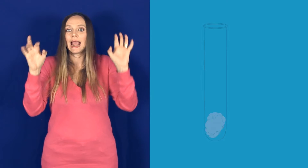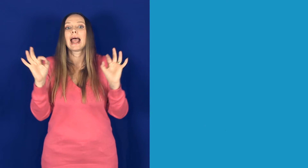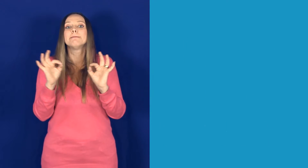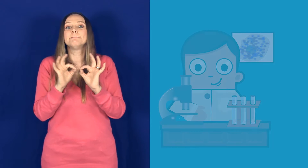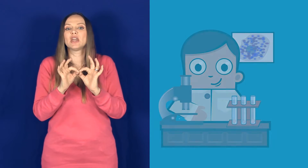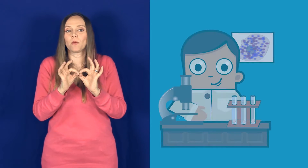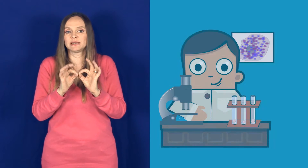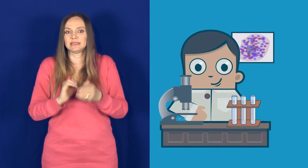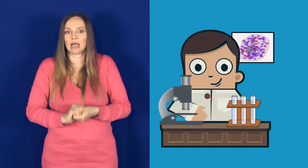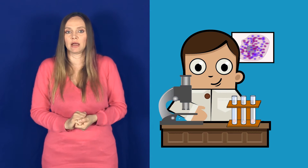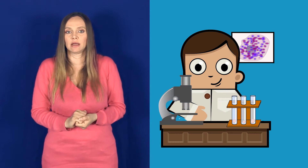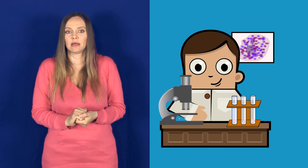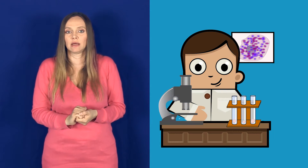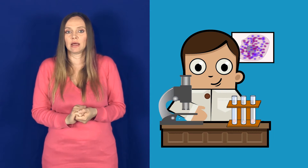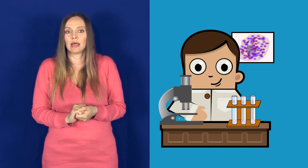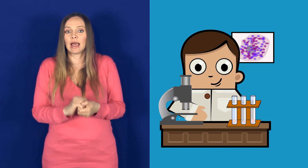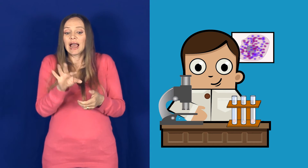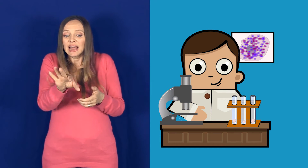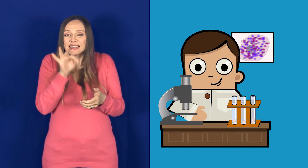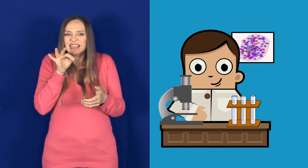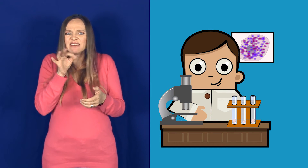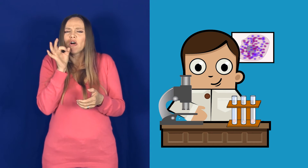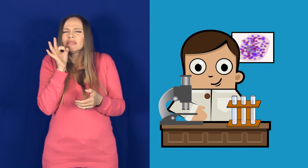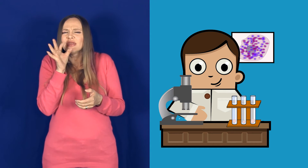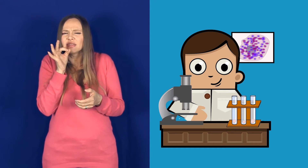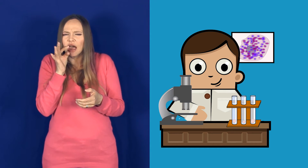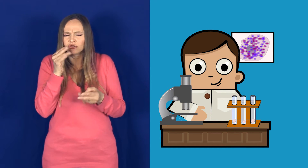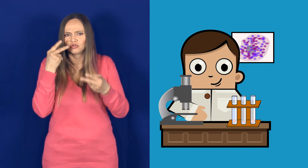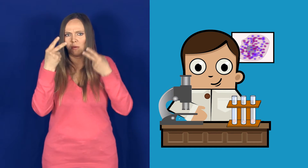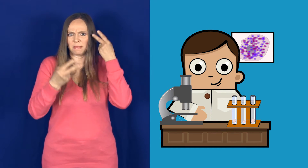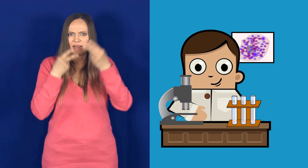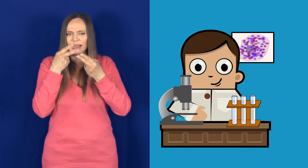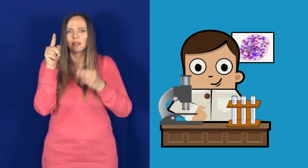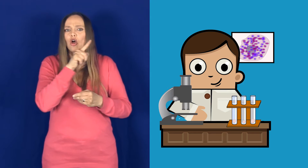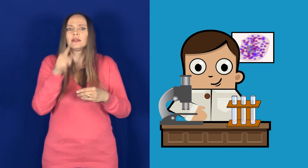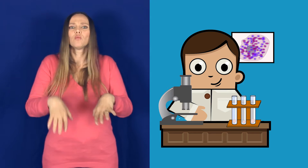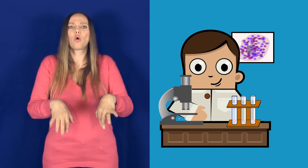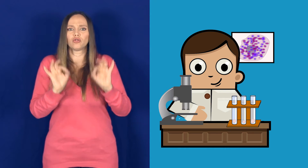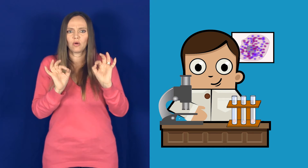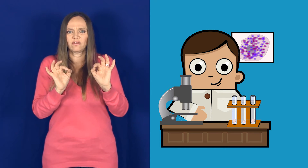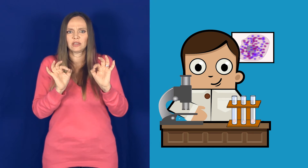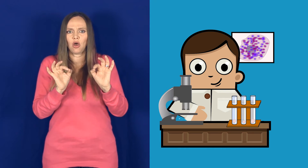Tkivo natančno pregledajo in ugotovijo ali je rak na debelem črevesu ali ne.